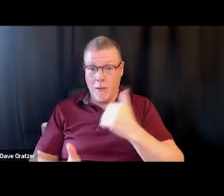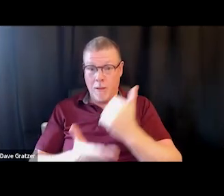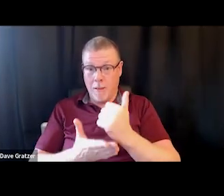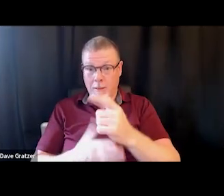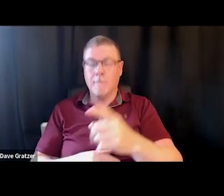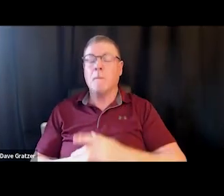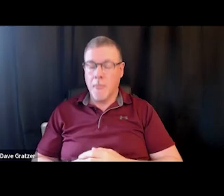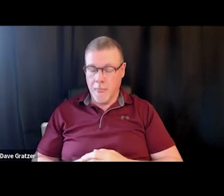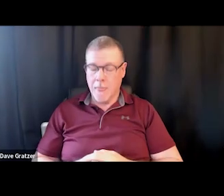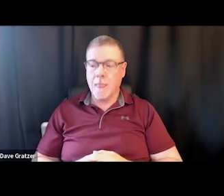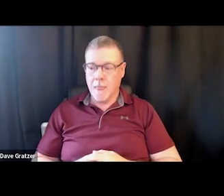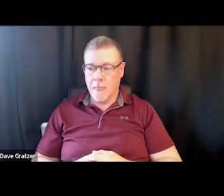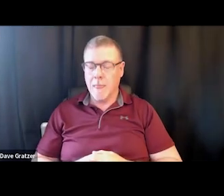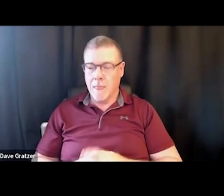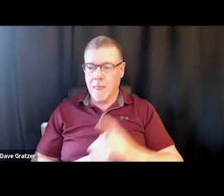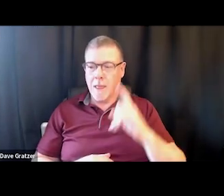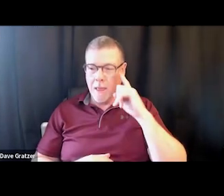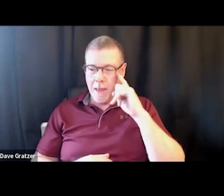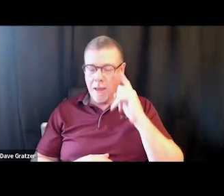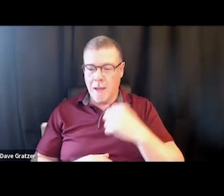[Richard] Sí, creo que tenía como...